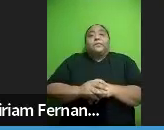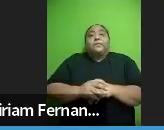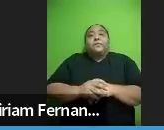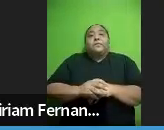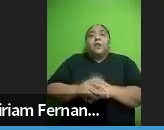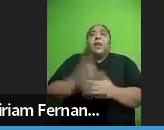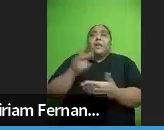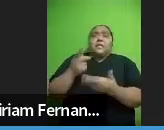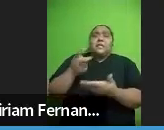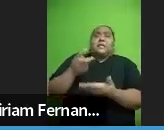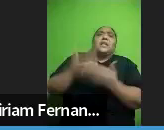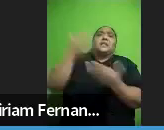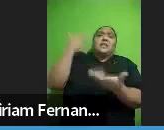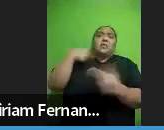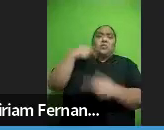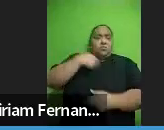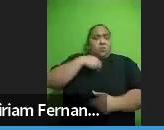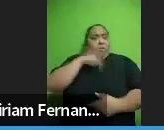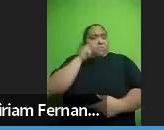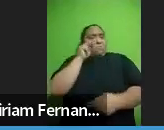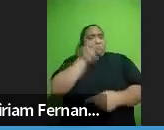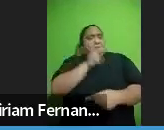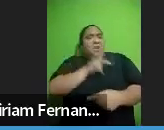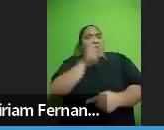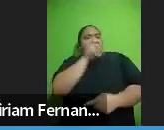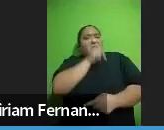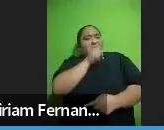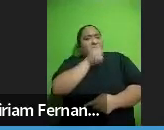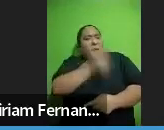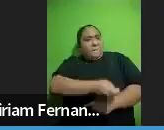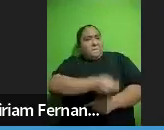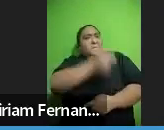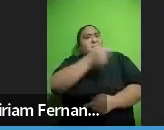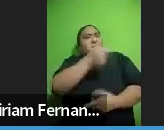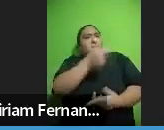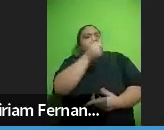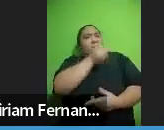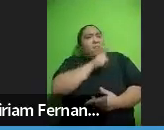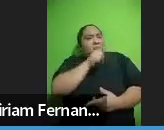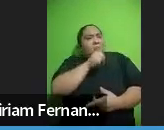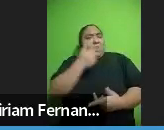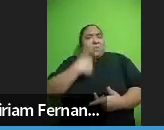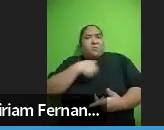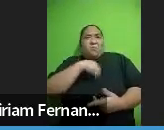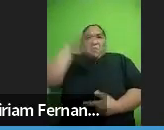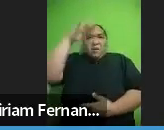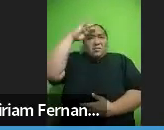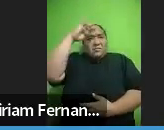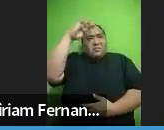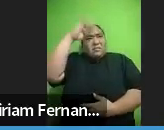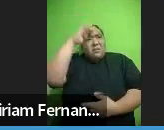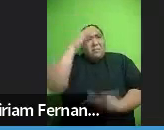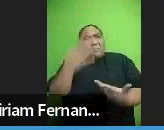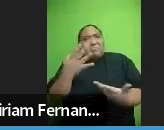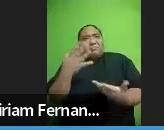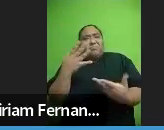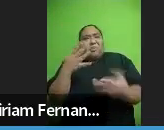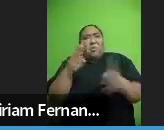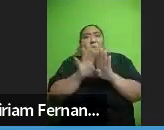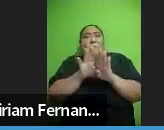es en ese momento, si veíamos os que era que se os que era que se usaba la que era que se usaba la lengua como primera lengua , pero si no , Pero si nos detenemos a , Pero si nos detenemos a pensar